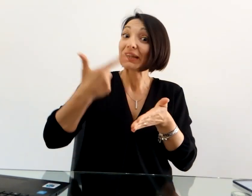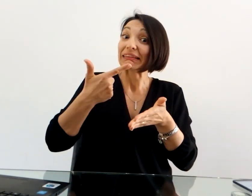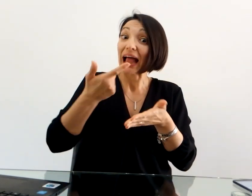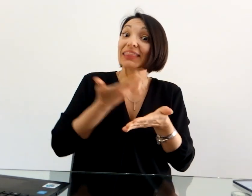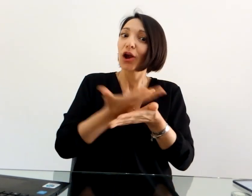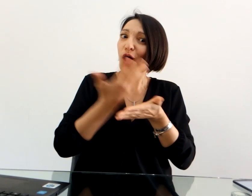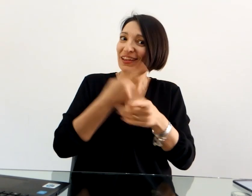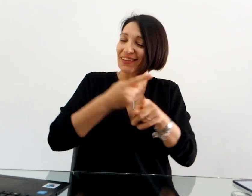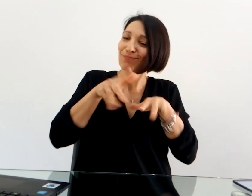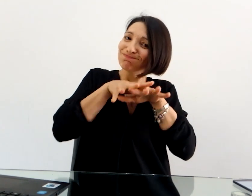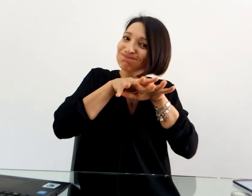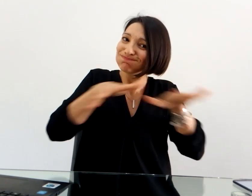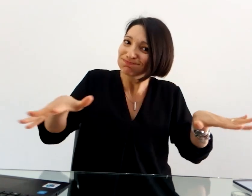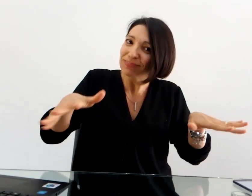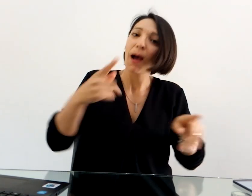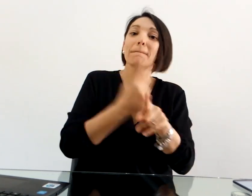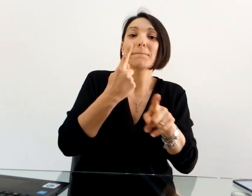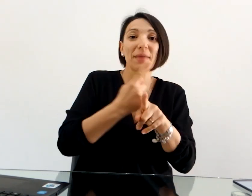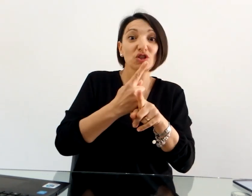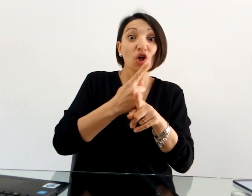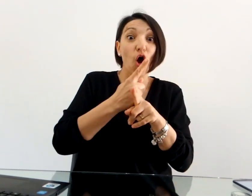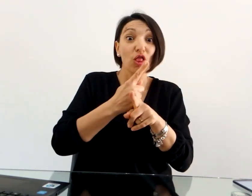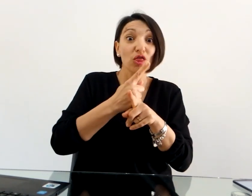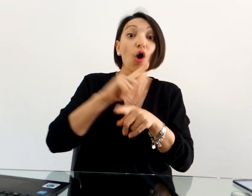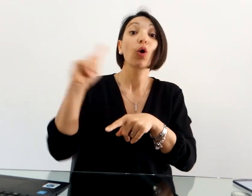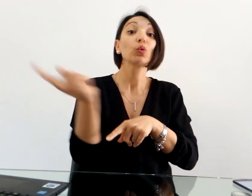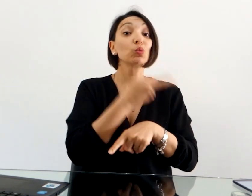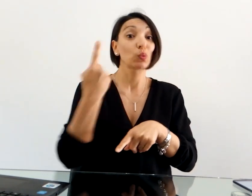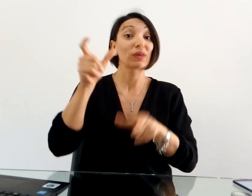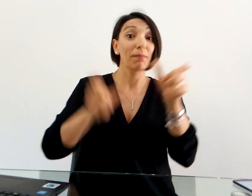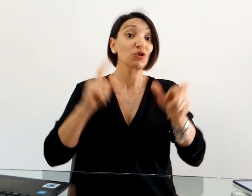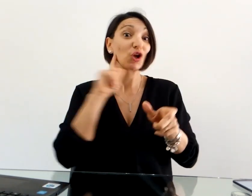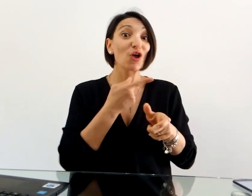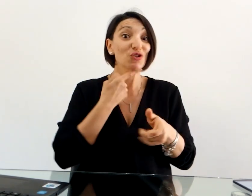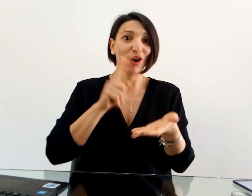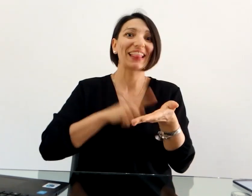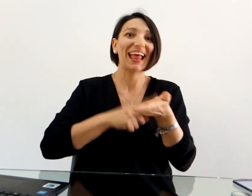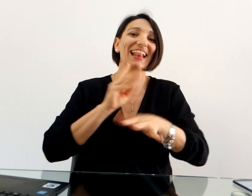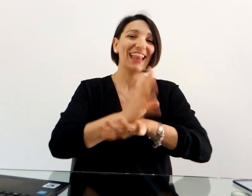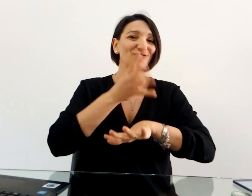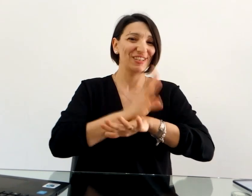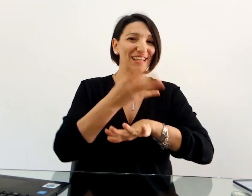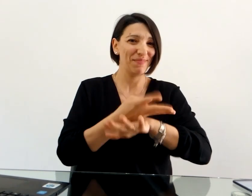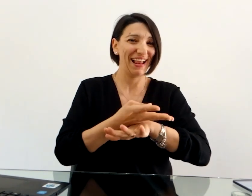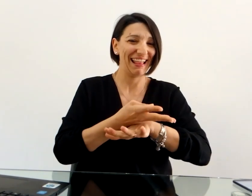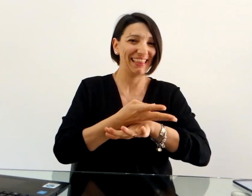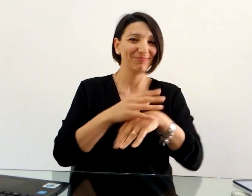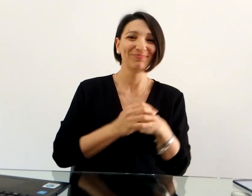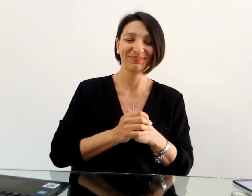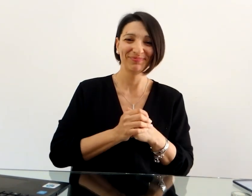Diffondi questa notizia perchè tutte le persone sorde hanno diritto di comunicare in modo accessibile!